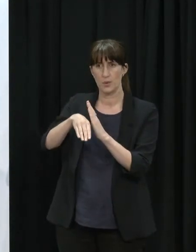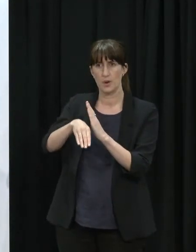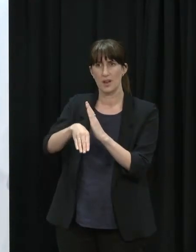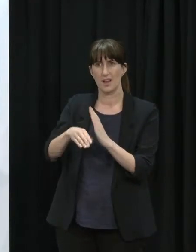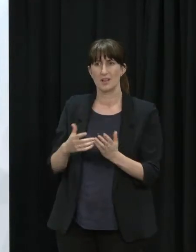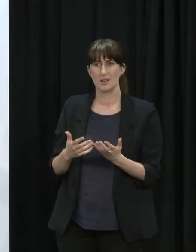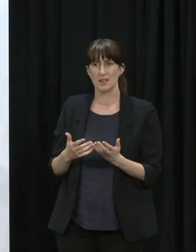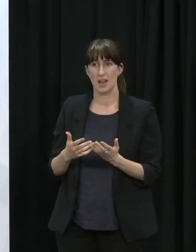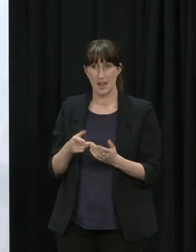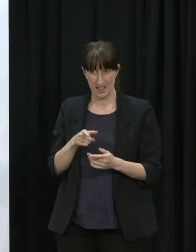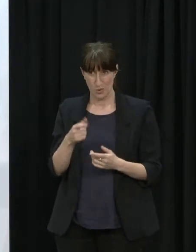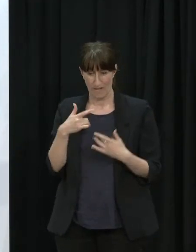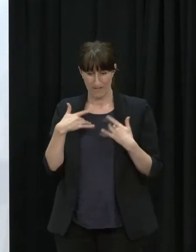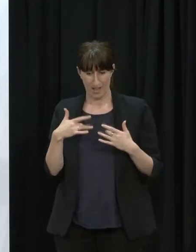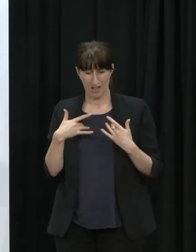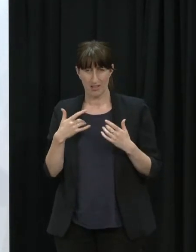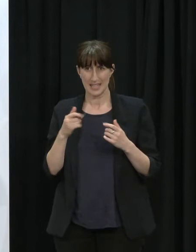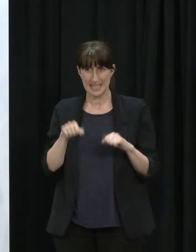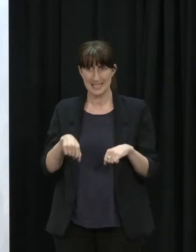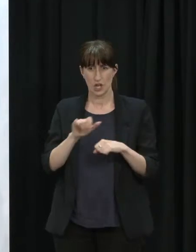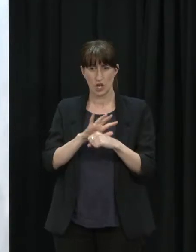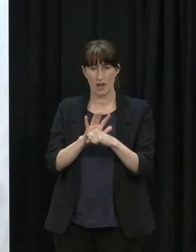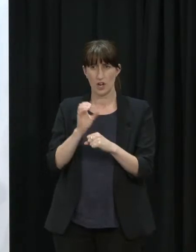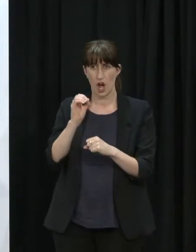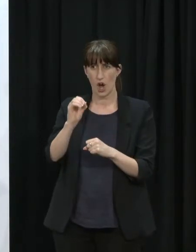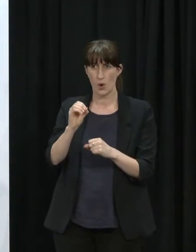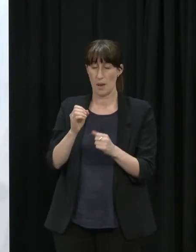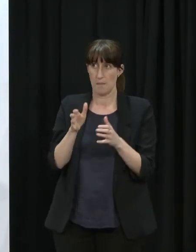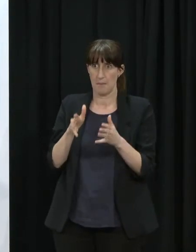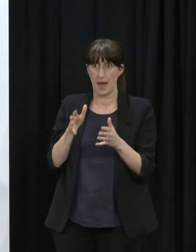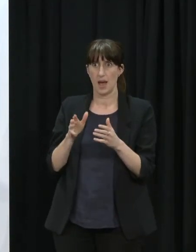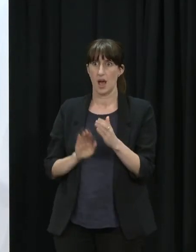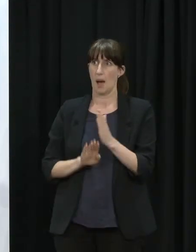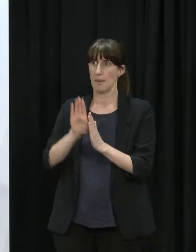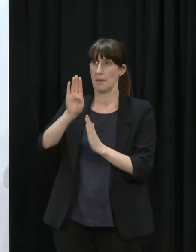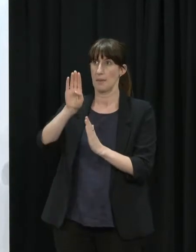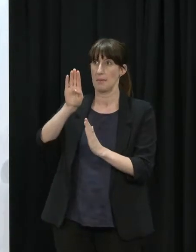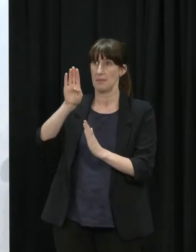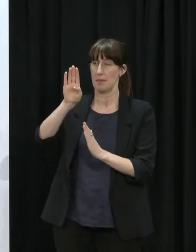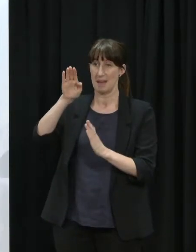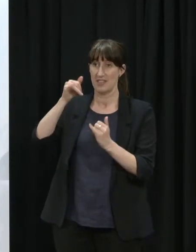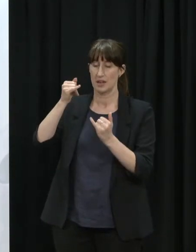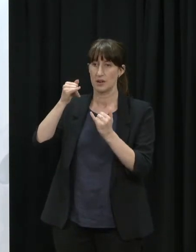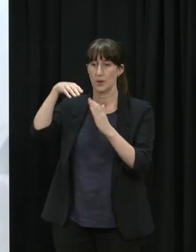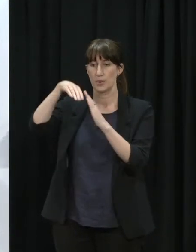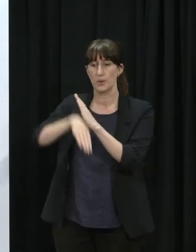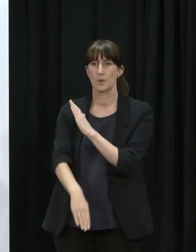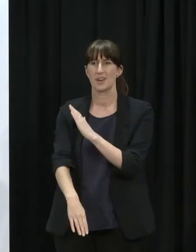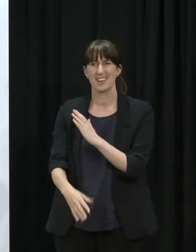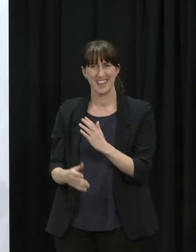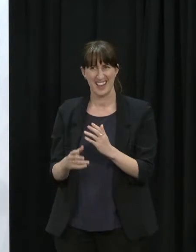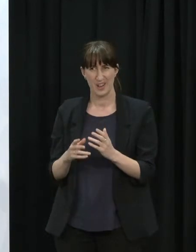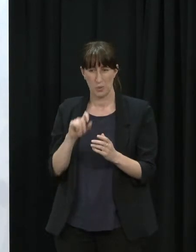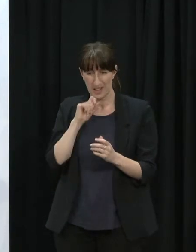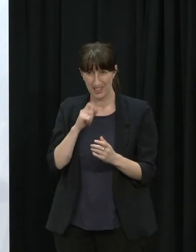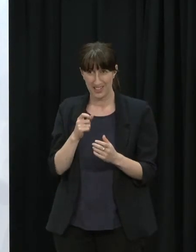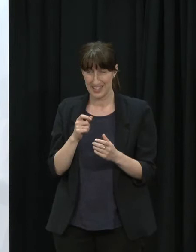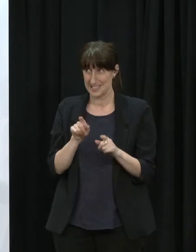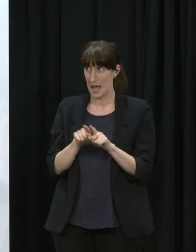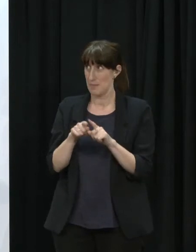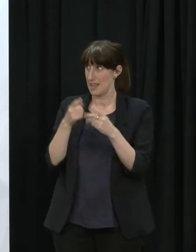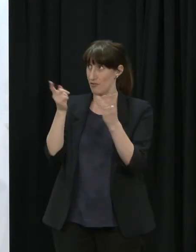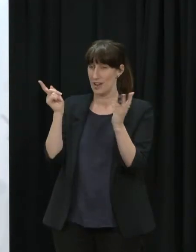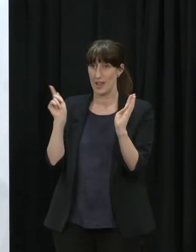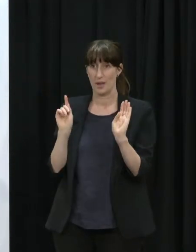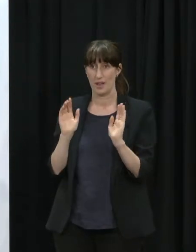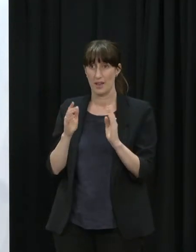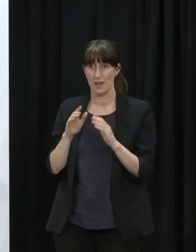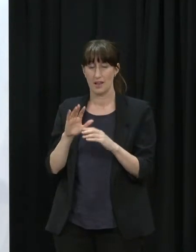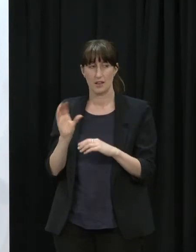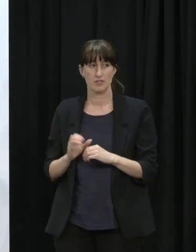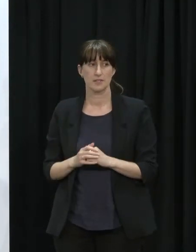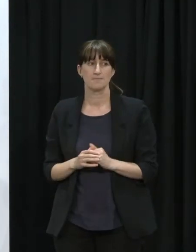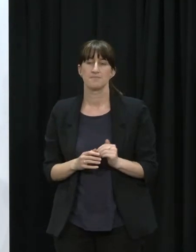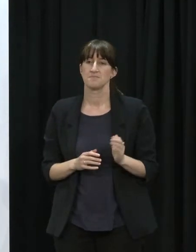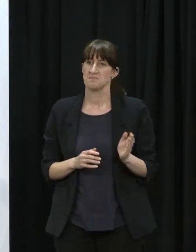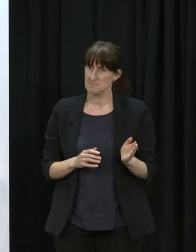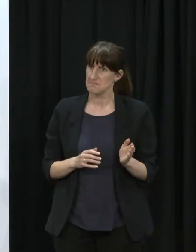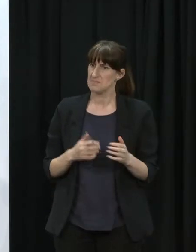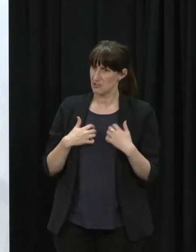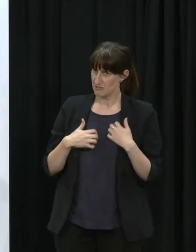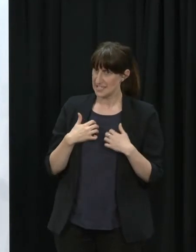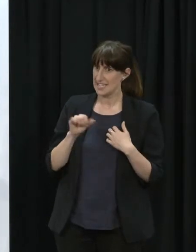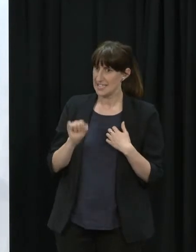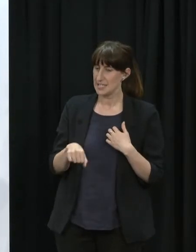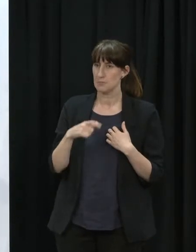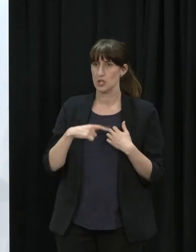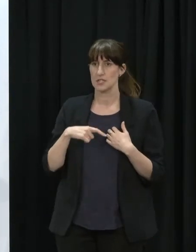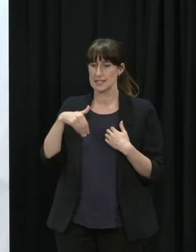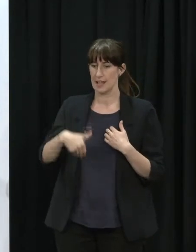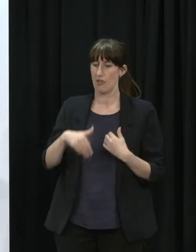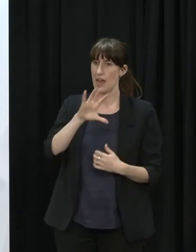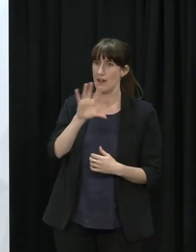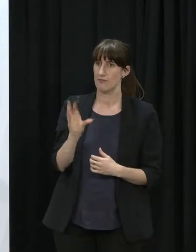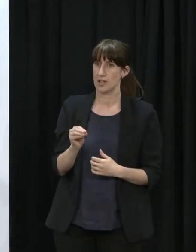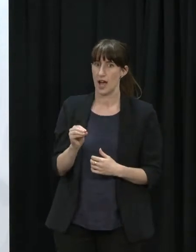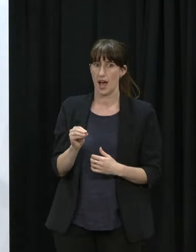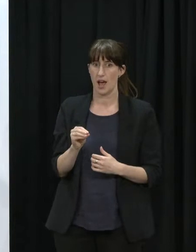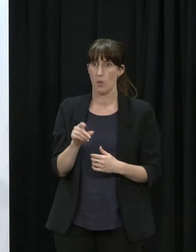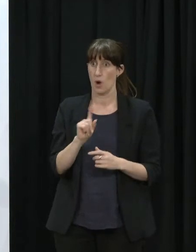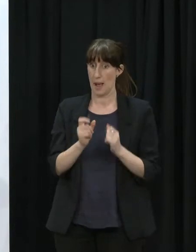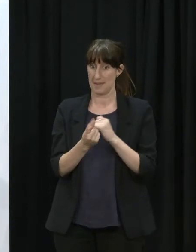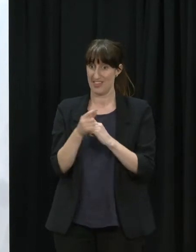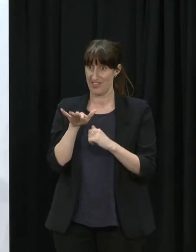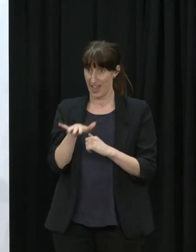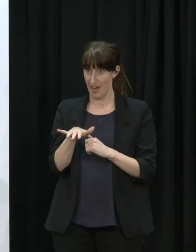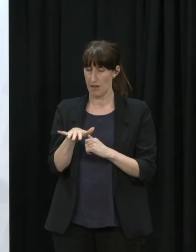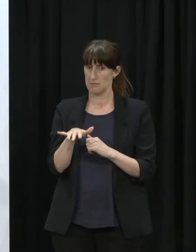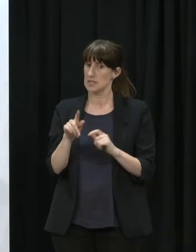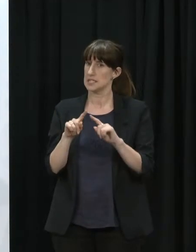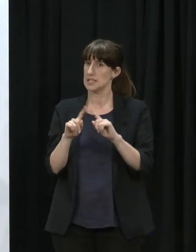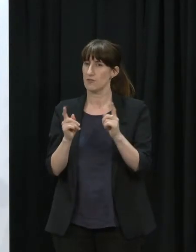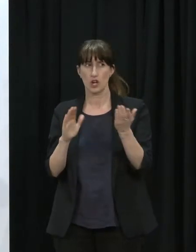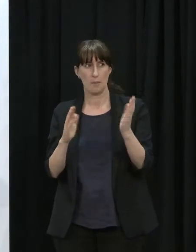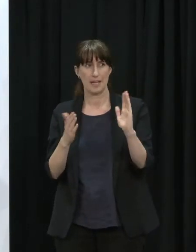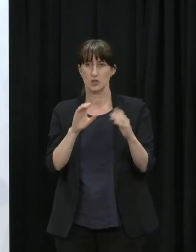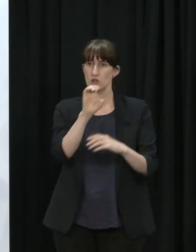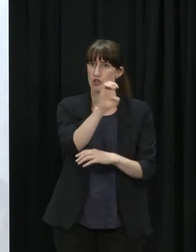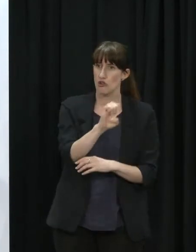kokonga. He ahua papatahi